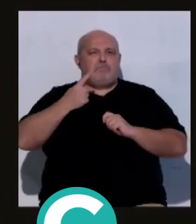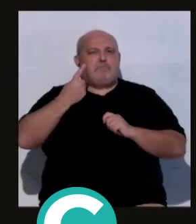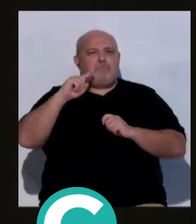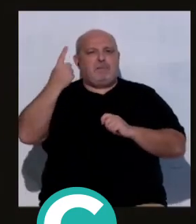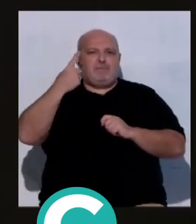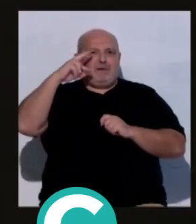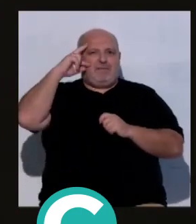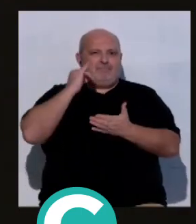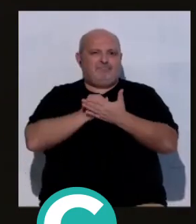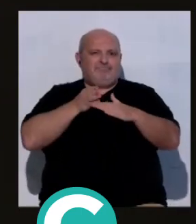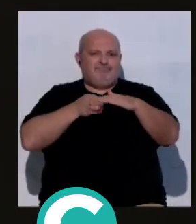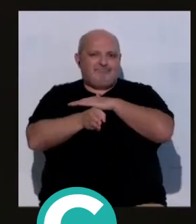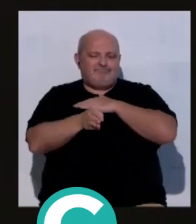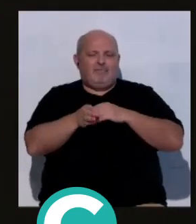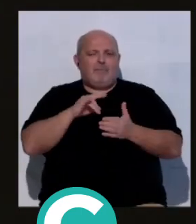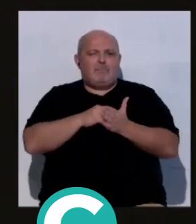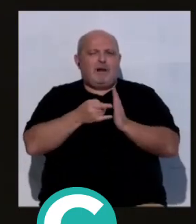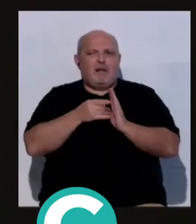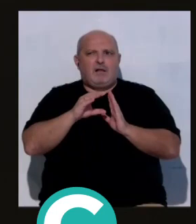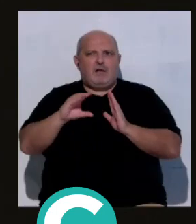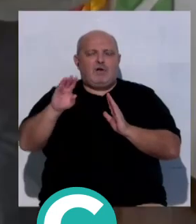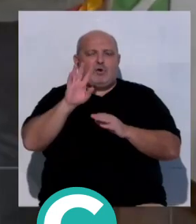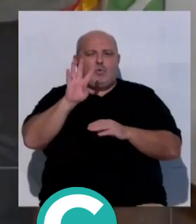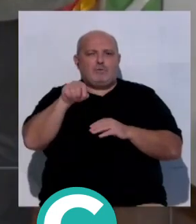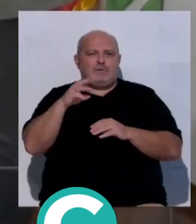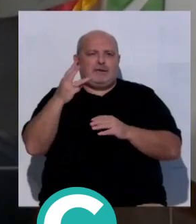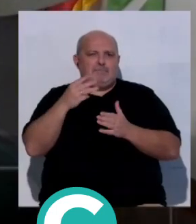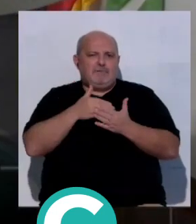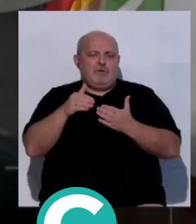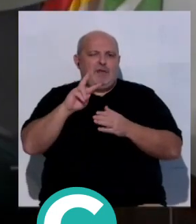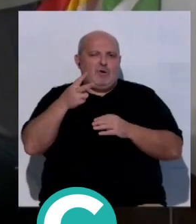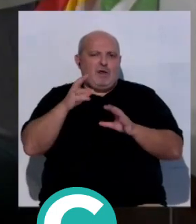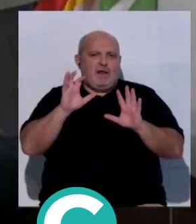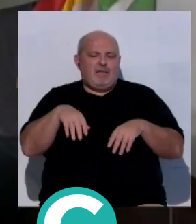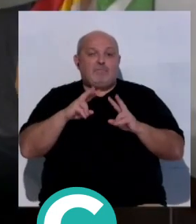laboral este plan cuenta con una inversión de 4.3 millones de euros en Cádiz y los beneficiarios